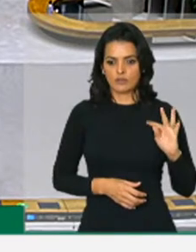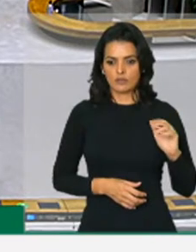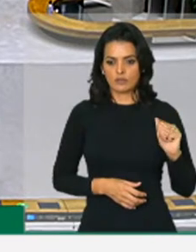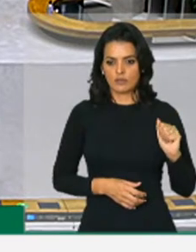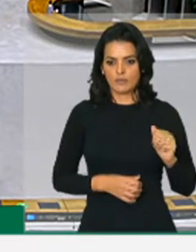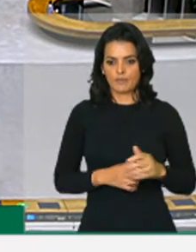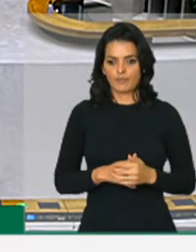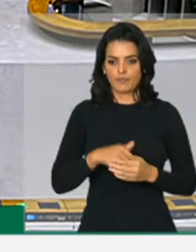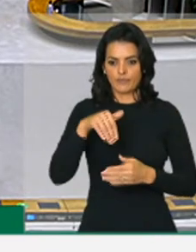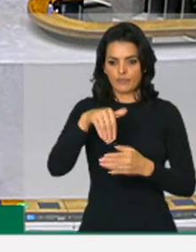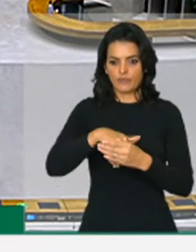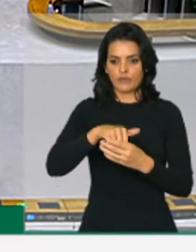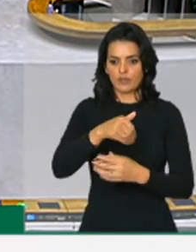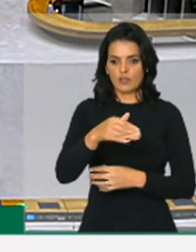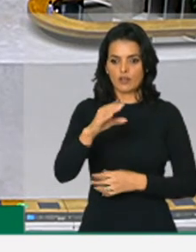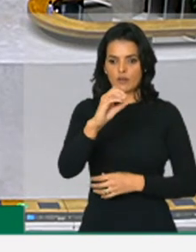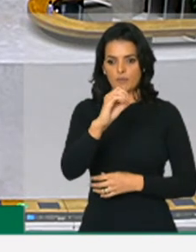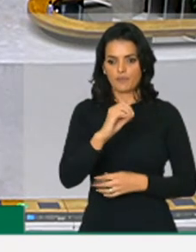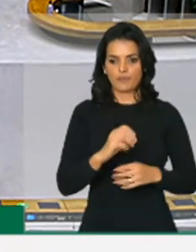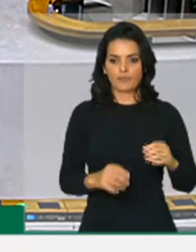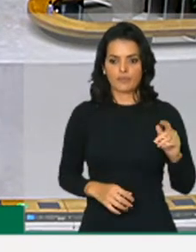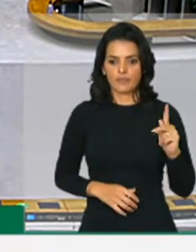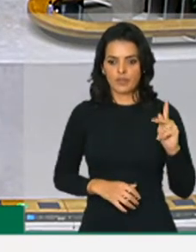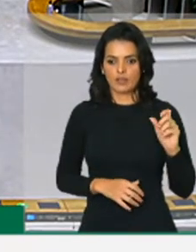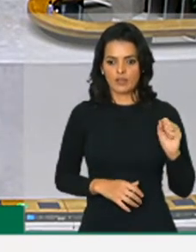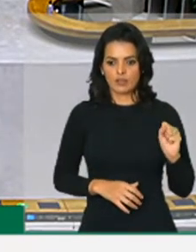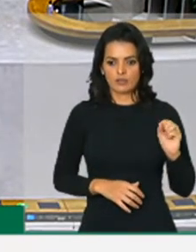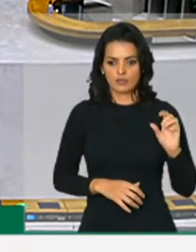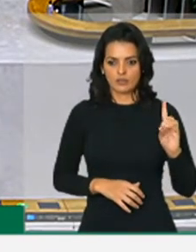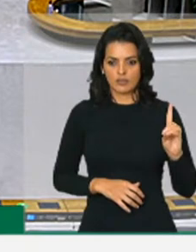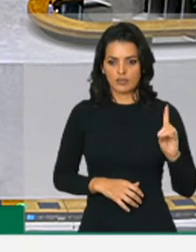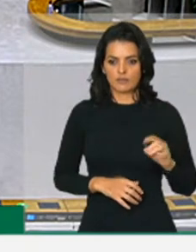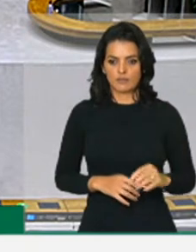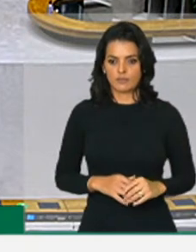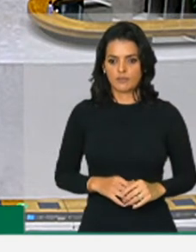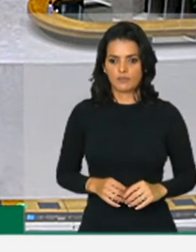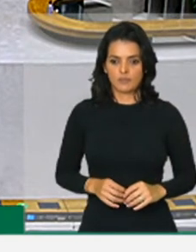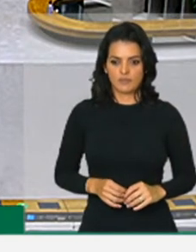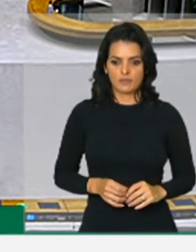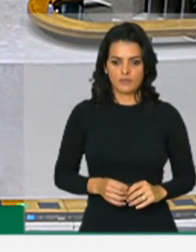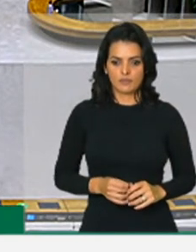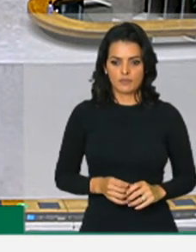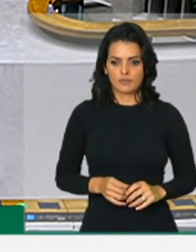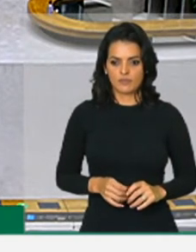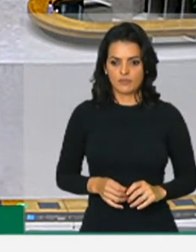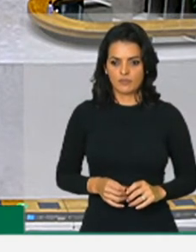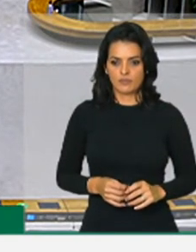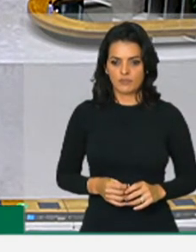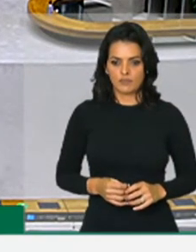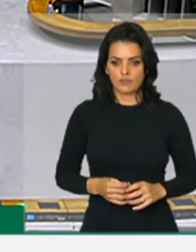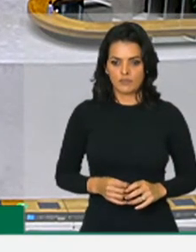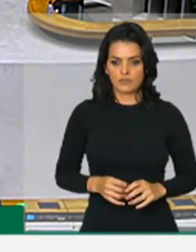[PRESIDENTE]: MDB? REPUBLICANOS? [DEPUTADO]: REPUBLICANOS É NÃO, PRESIDENTE. -- [PRESIDENTE]: PSDB? [DEPUTADO]: SENHOR PRESIDENTE, NÓS FIZEMOS UM